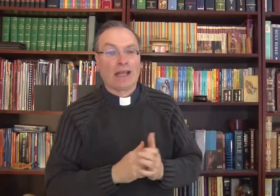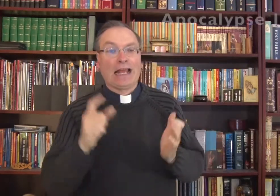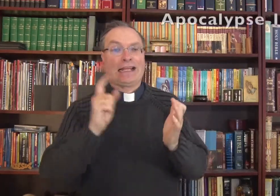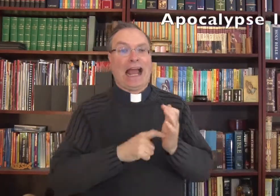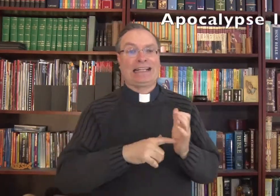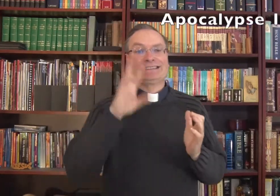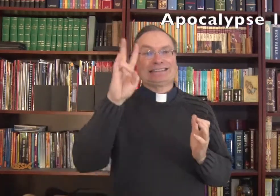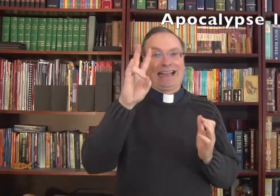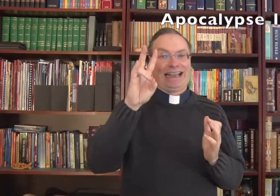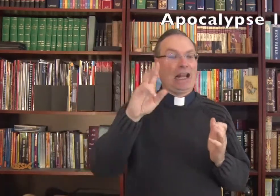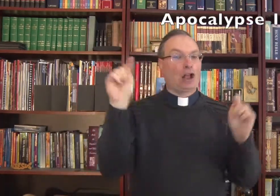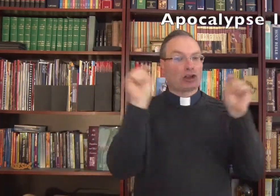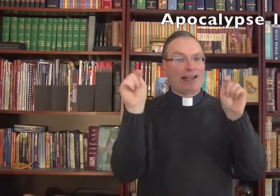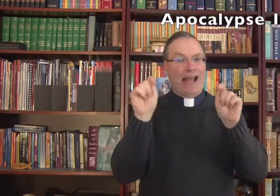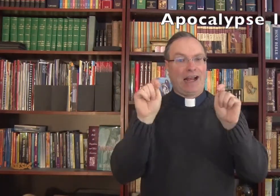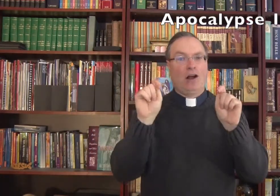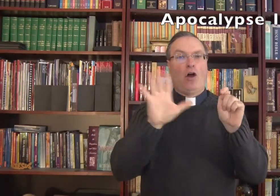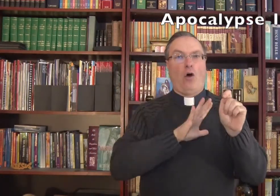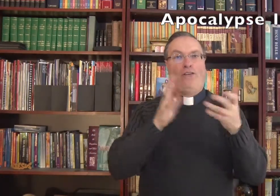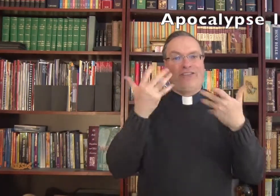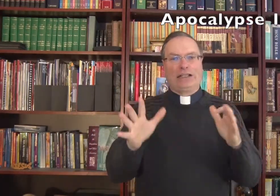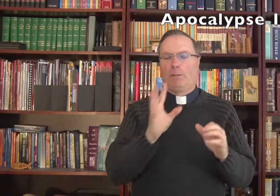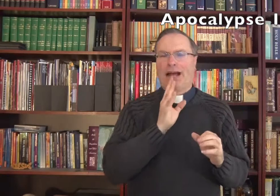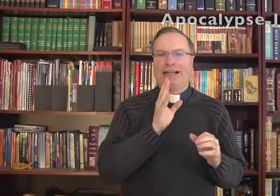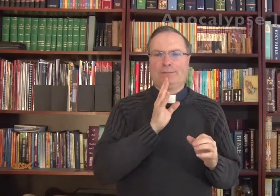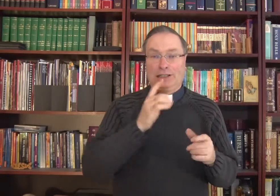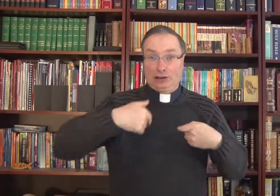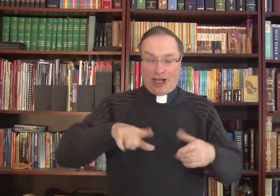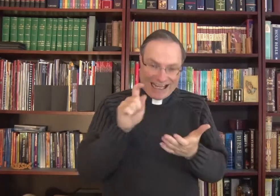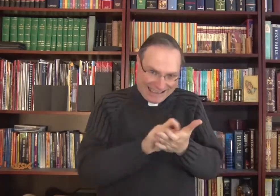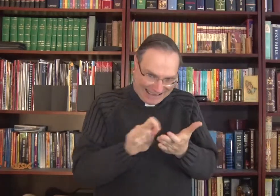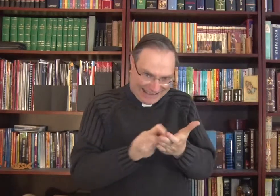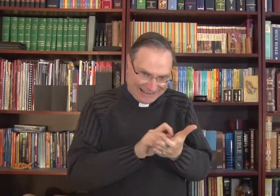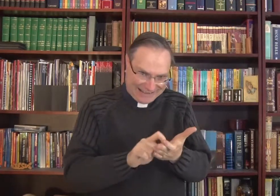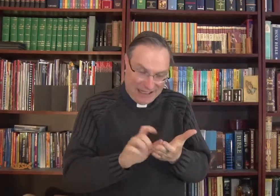«Quand les sept tonnerres eurent fini de parler, j'allais écrire,